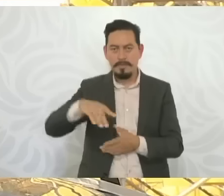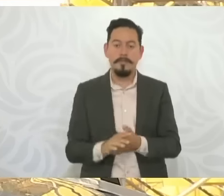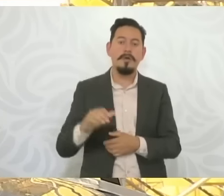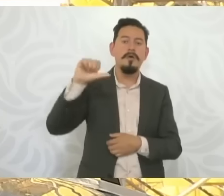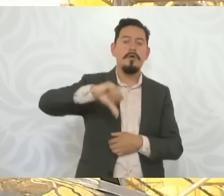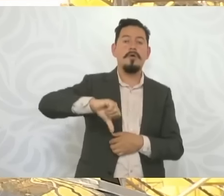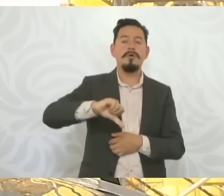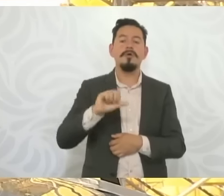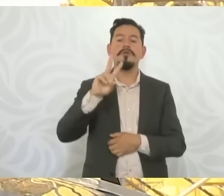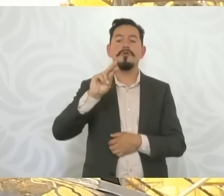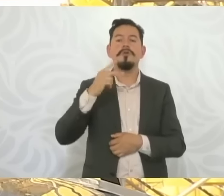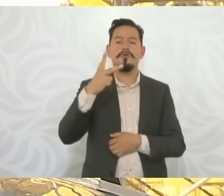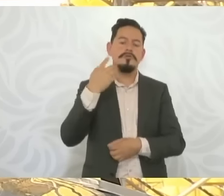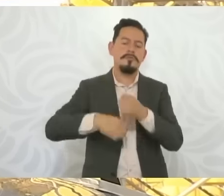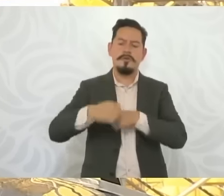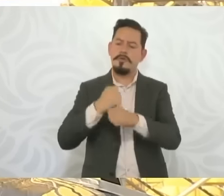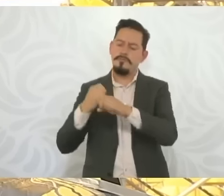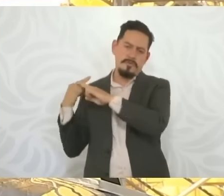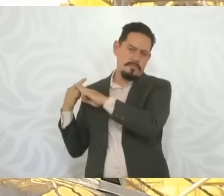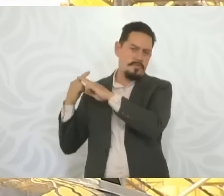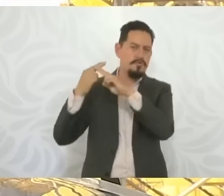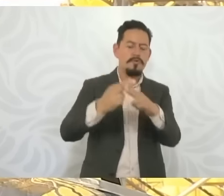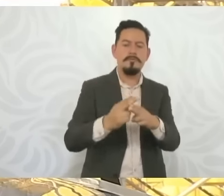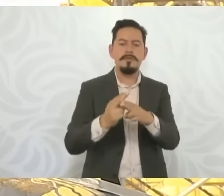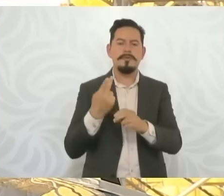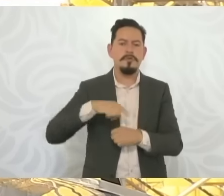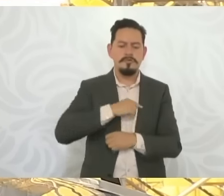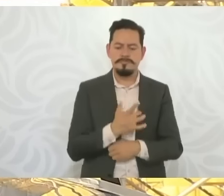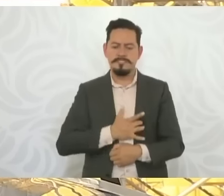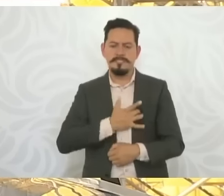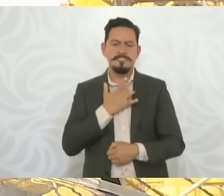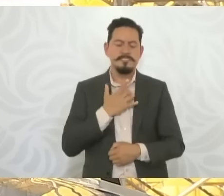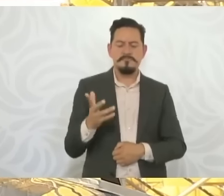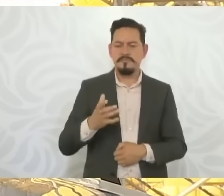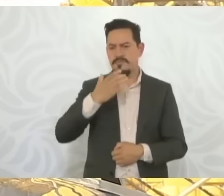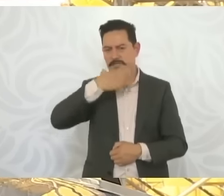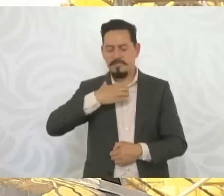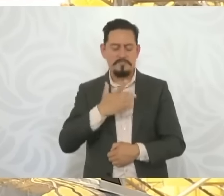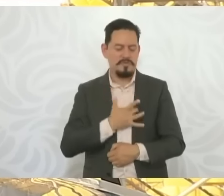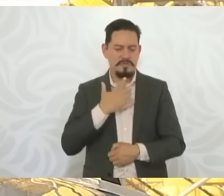88 años después, bajo la inspiración del nacionalismo cardenista, Petrulos Mexicano